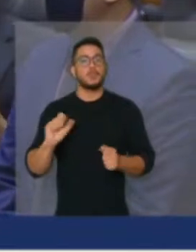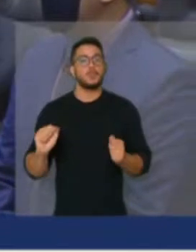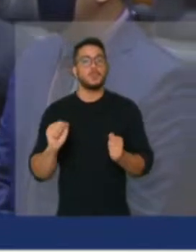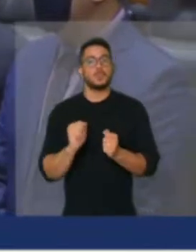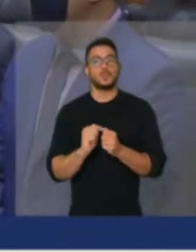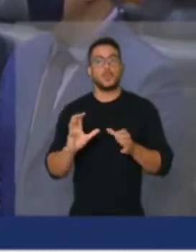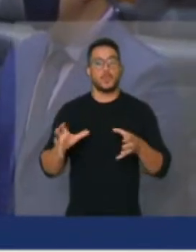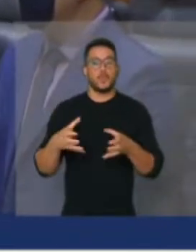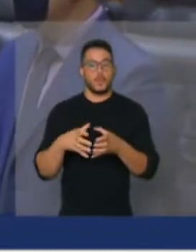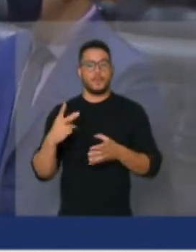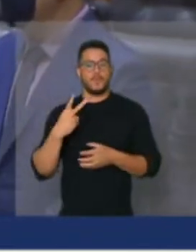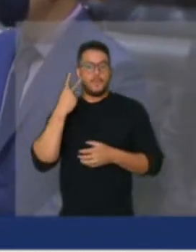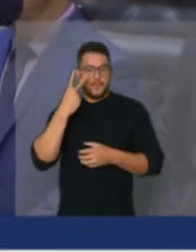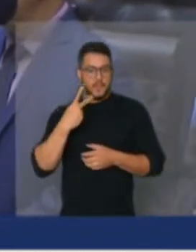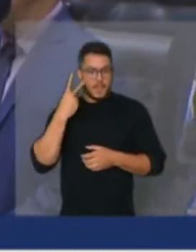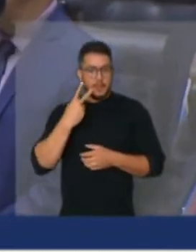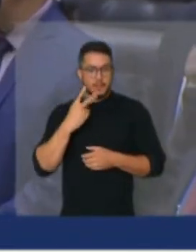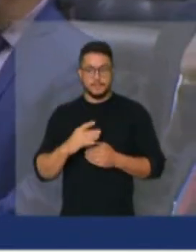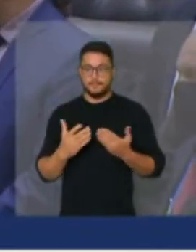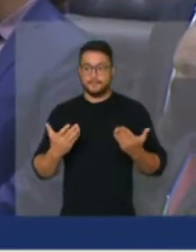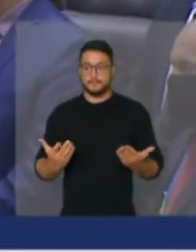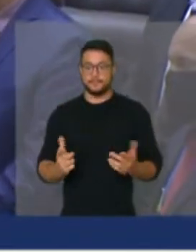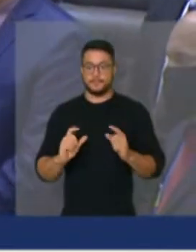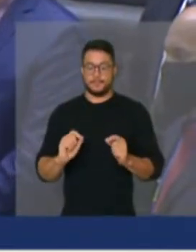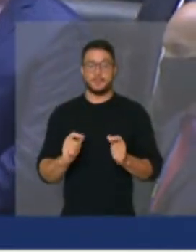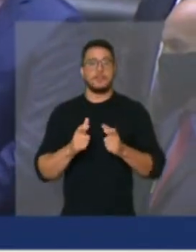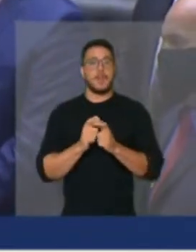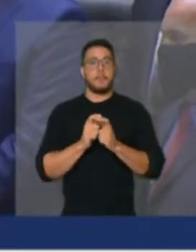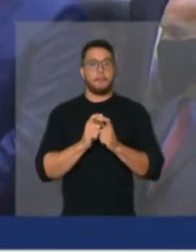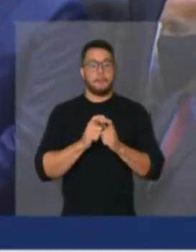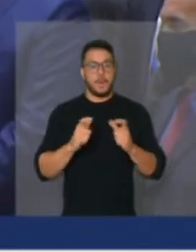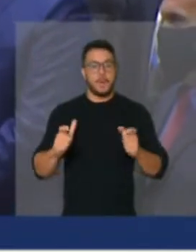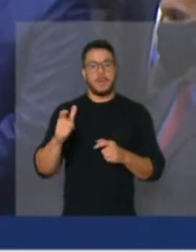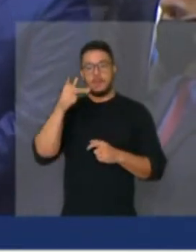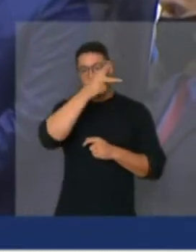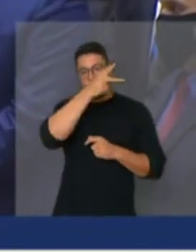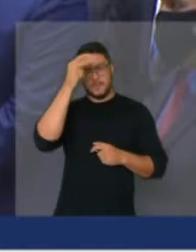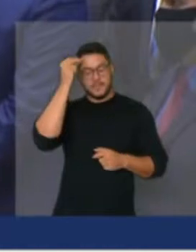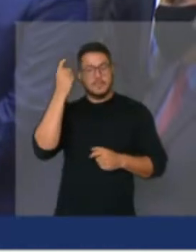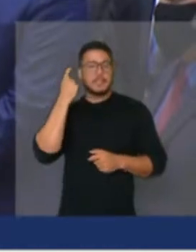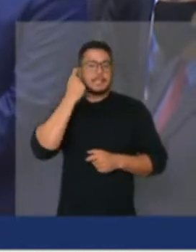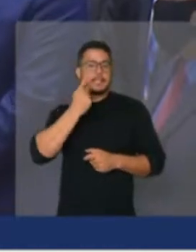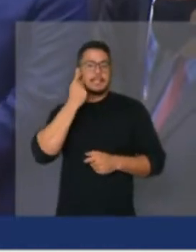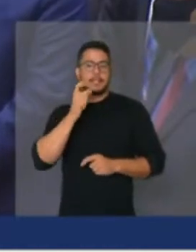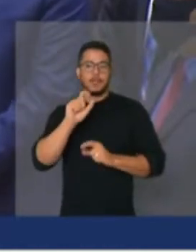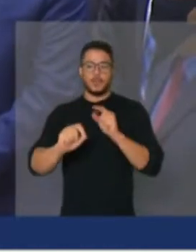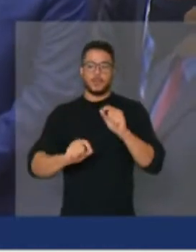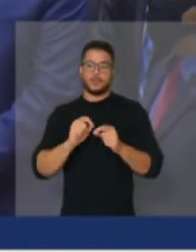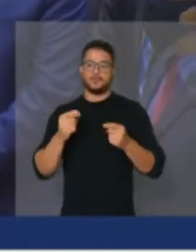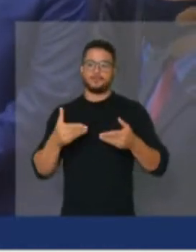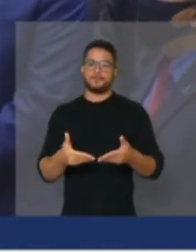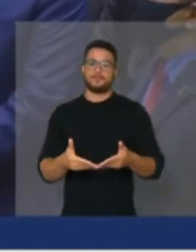DOS 5570 MUNICÍPIOS DO BRASIL, VEM AO NOSSO ESTADO, DEPUTADO PAULO RAMOS, VEM A BRASÍLIA... EM BUSCA DOS RECURSOS DO GOVERNO FEDERAL, DAS NOSSAS EMENDAS E EU QUERO